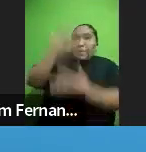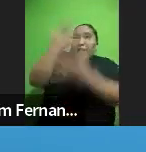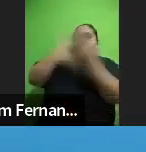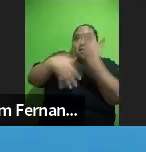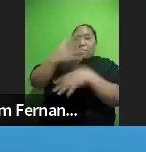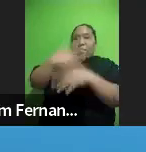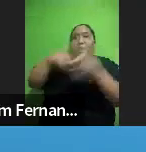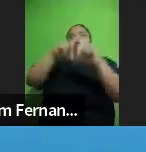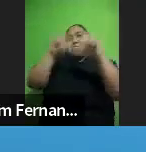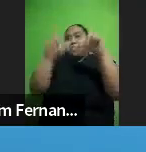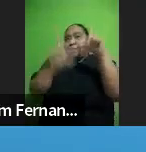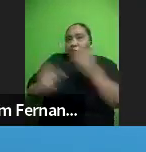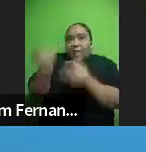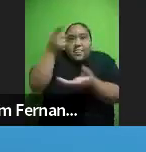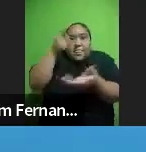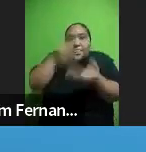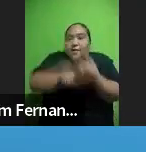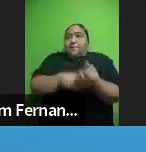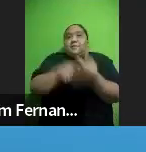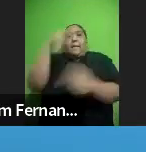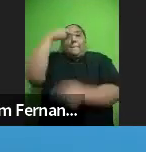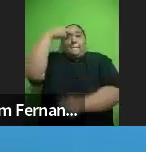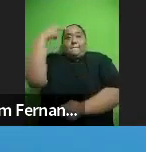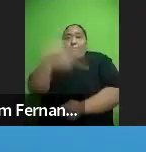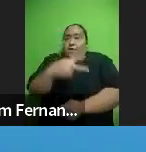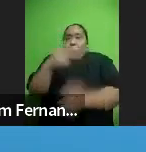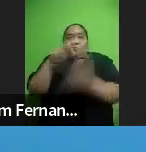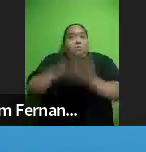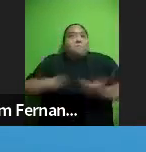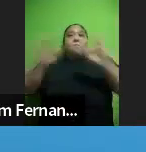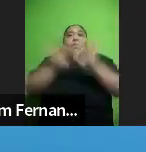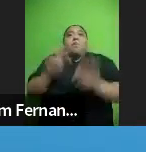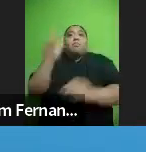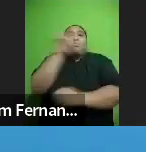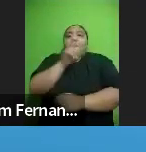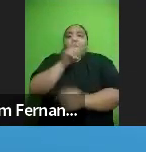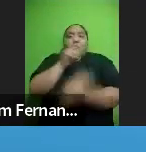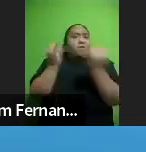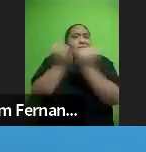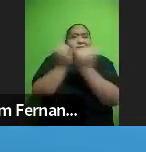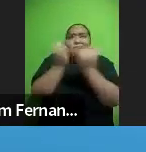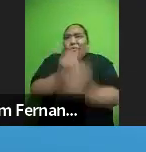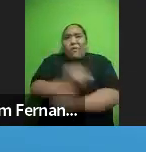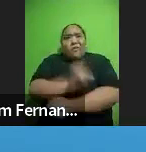señas y como lengua, nación al nivel al nivel de cualquier otra lengua oral En México.